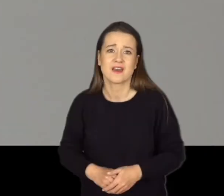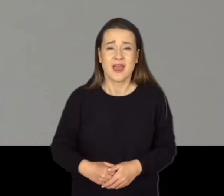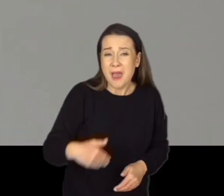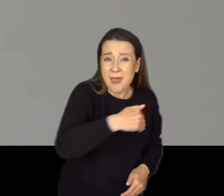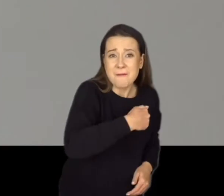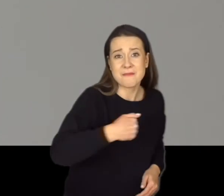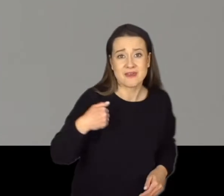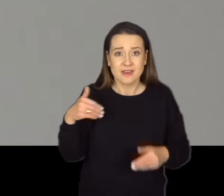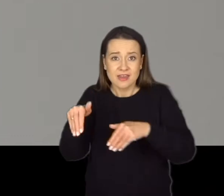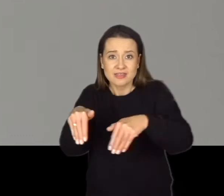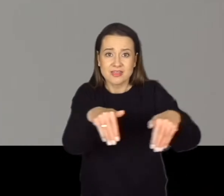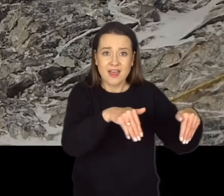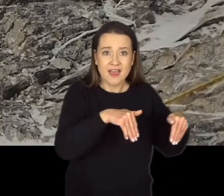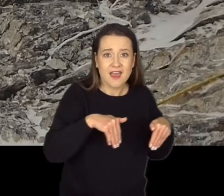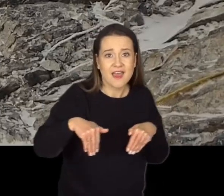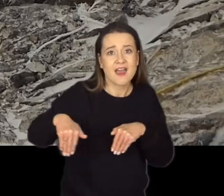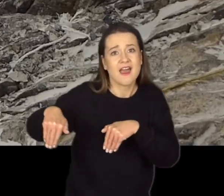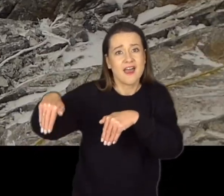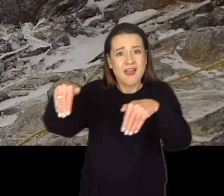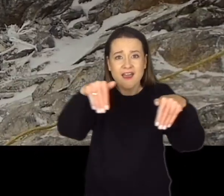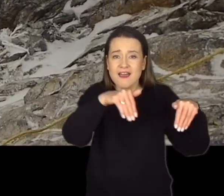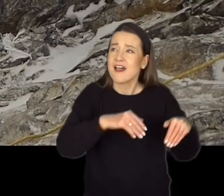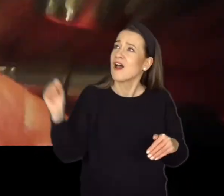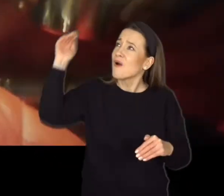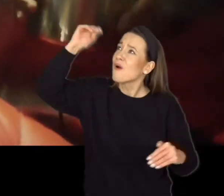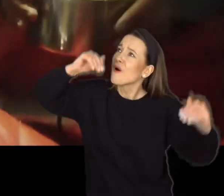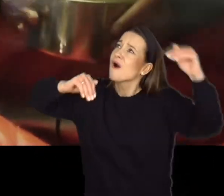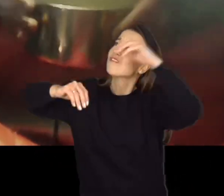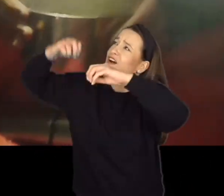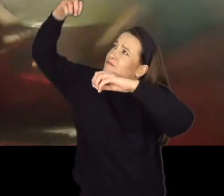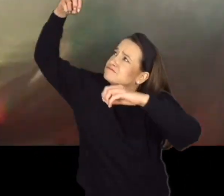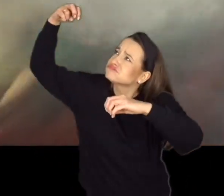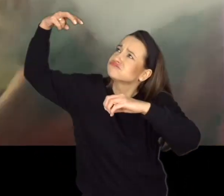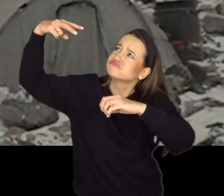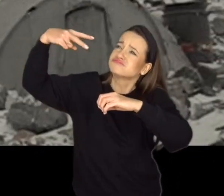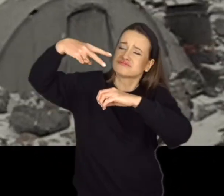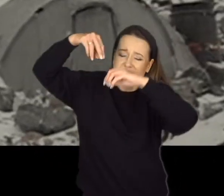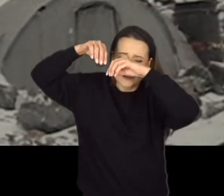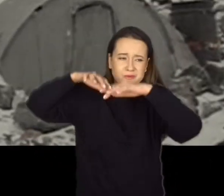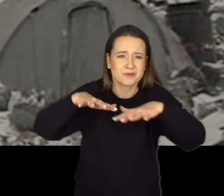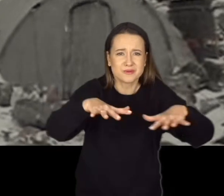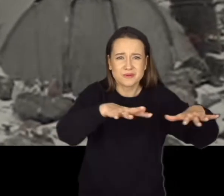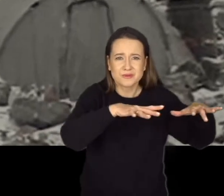Jesteśmy nadzy w blasku słońca, w słowa pół